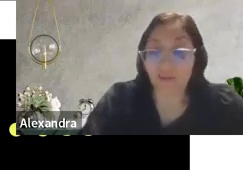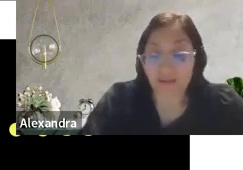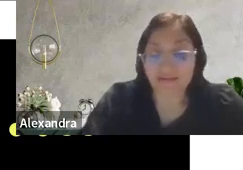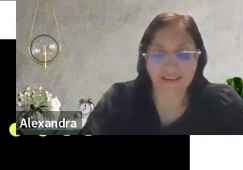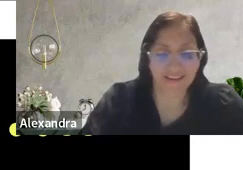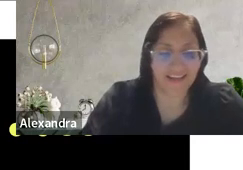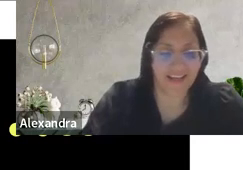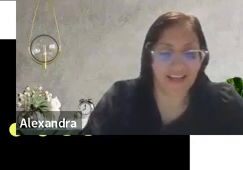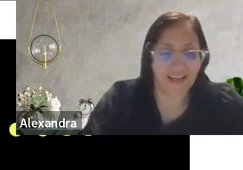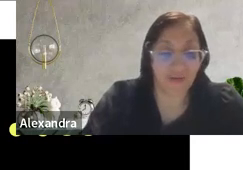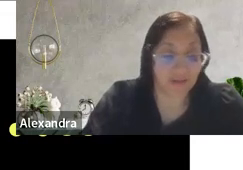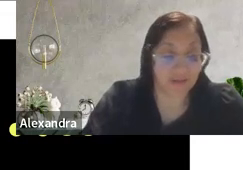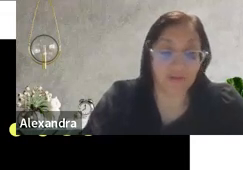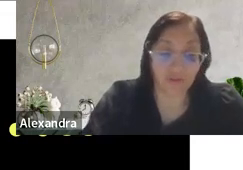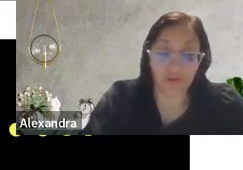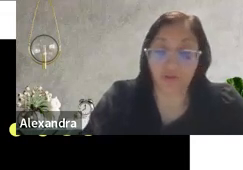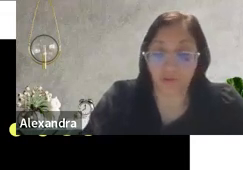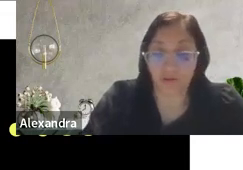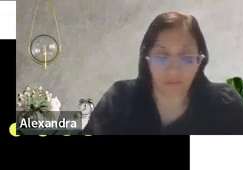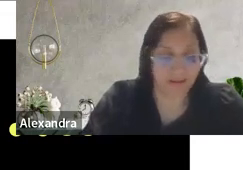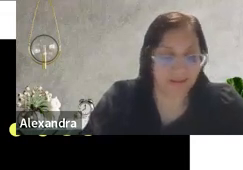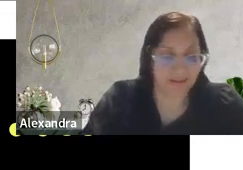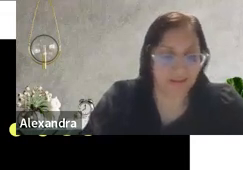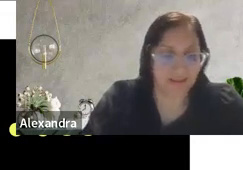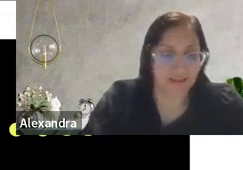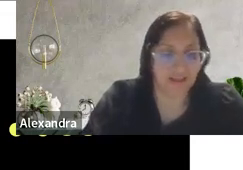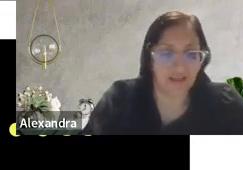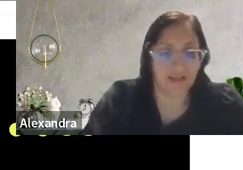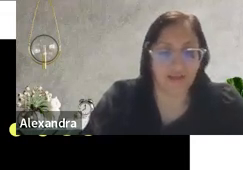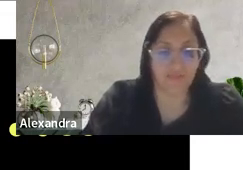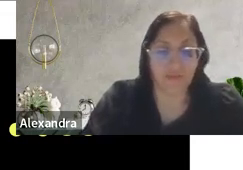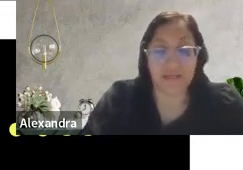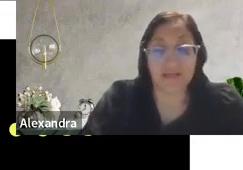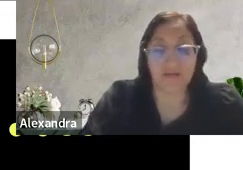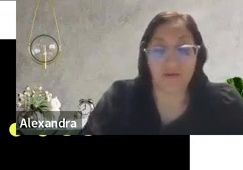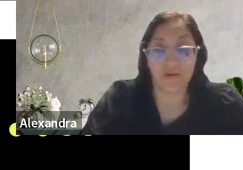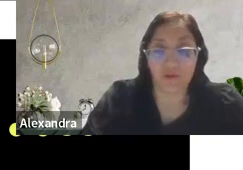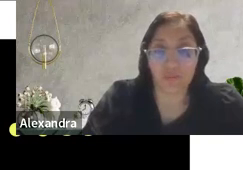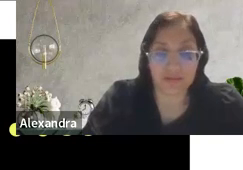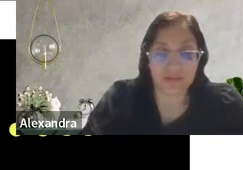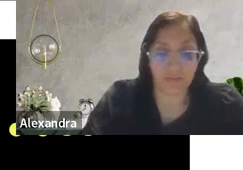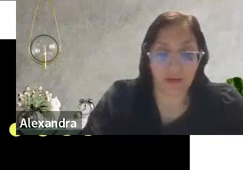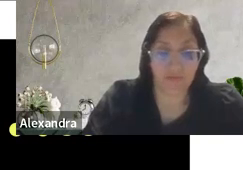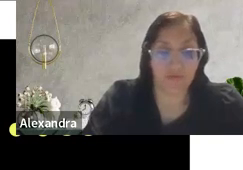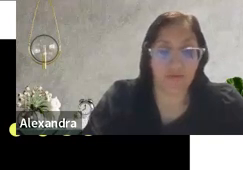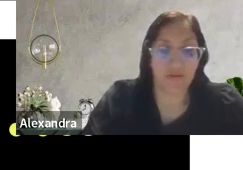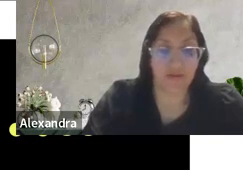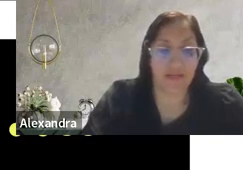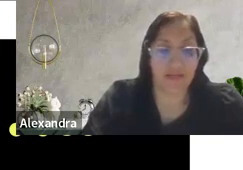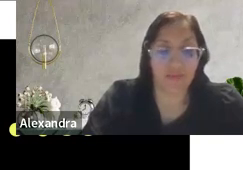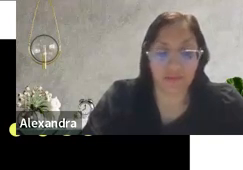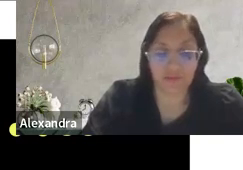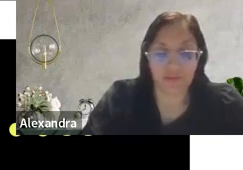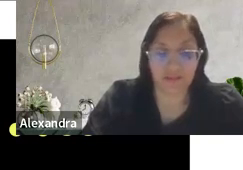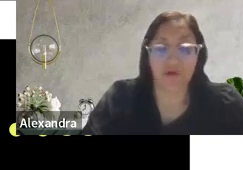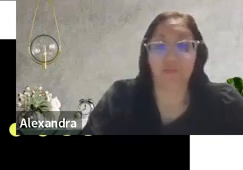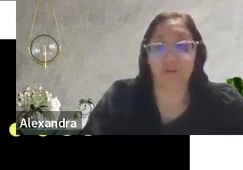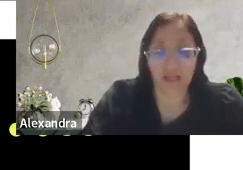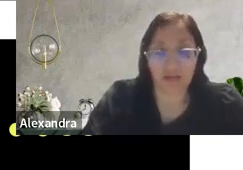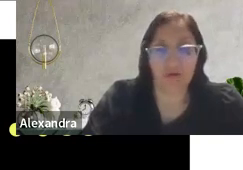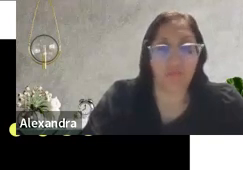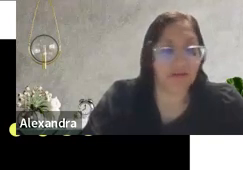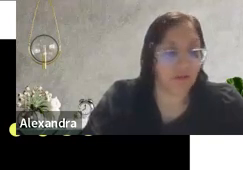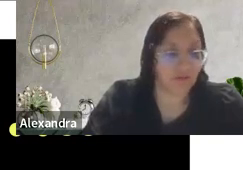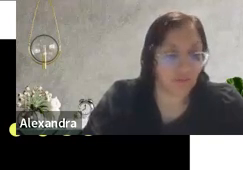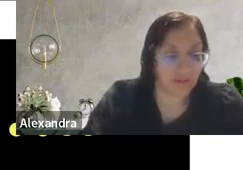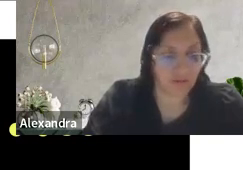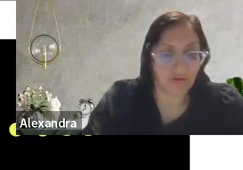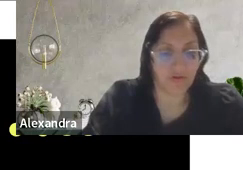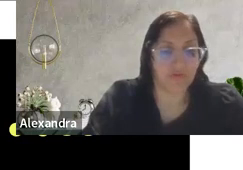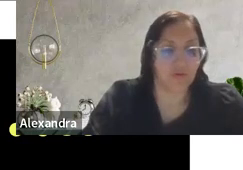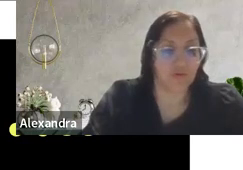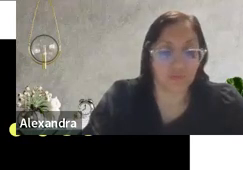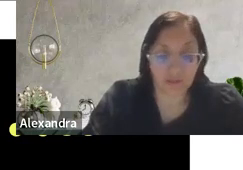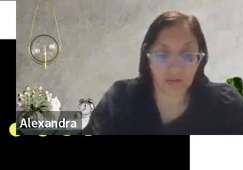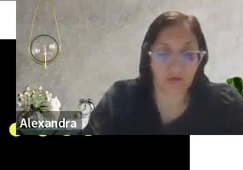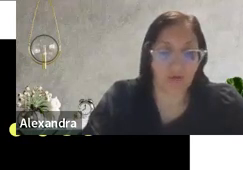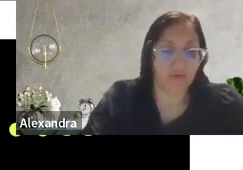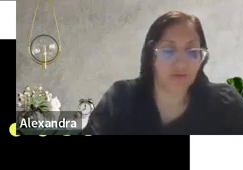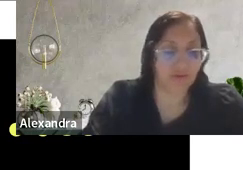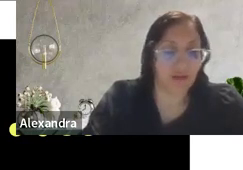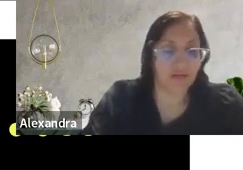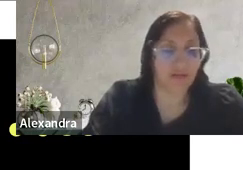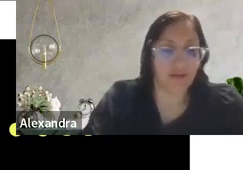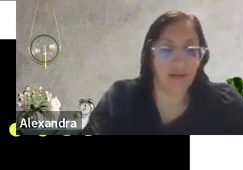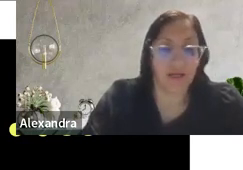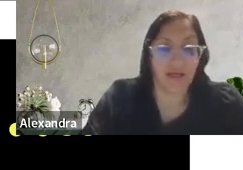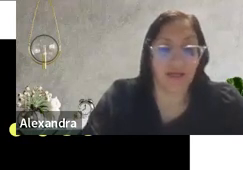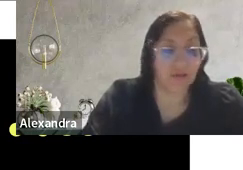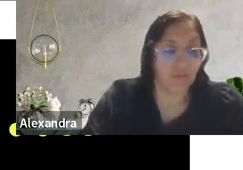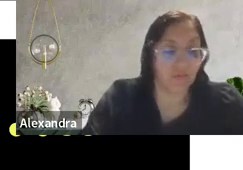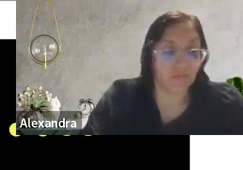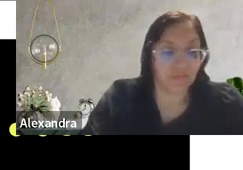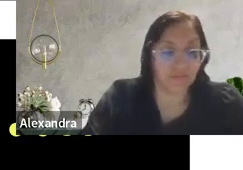Y sobre todo, pues, aprender aprender para ayudar a nuestros hijos. Y como les mencioné antes, inscriba, es un niño, el Centro Nacional Helen Keller lo puede registrar allí.